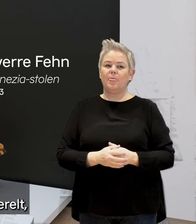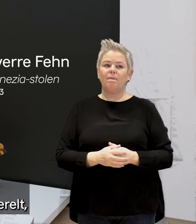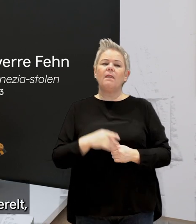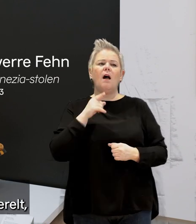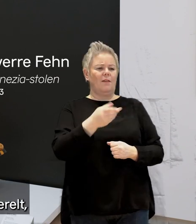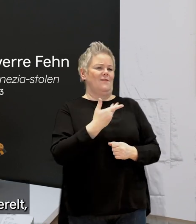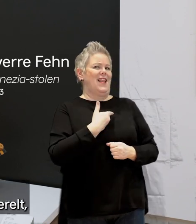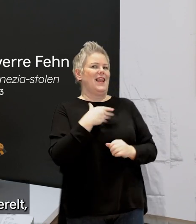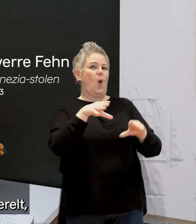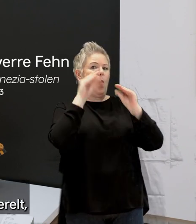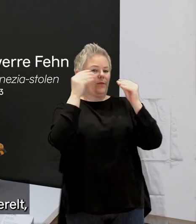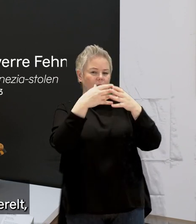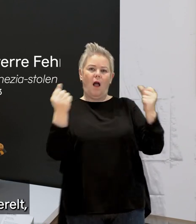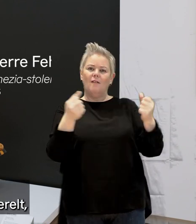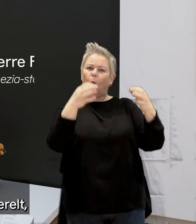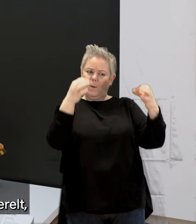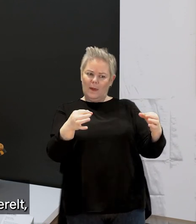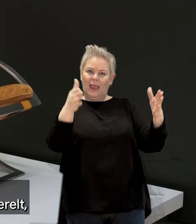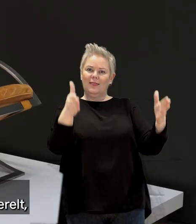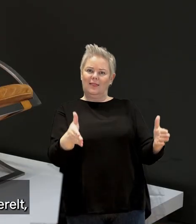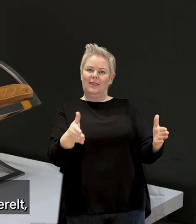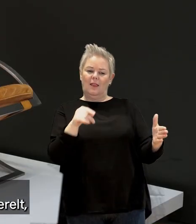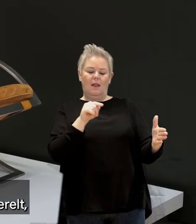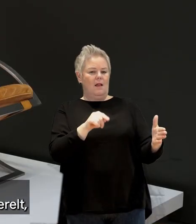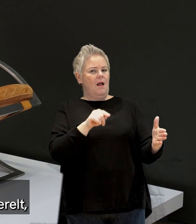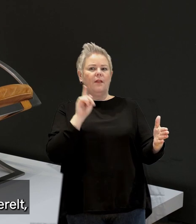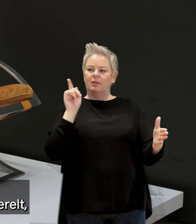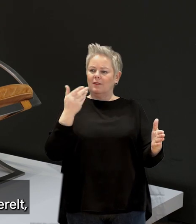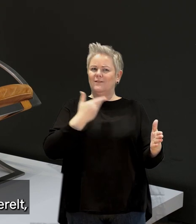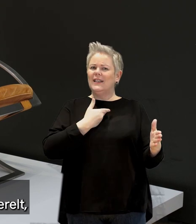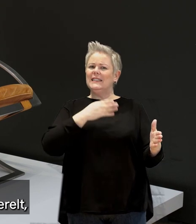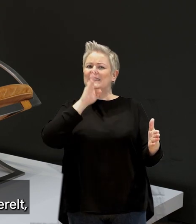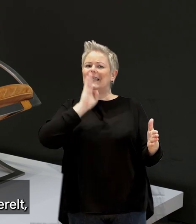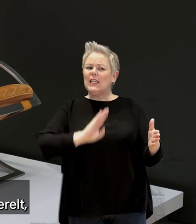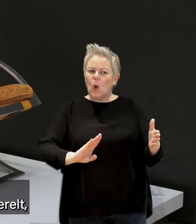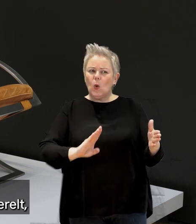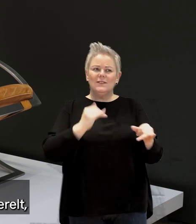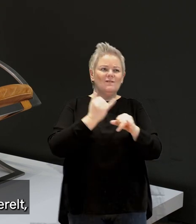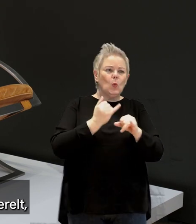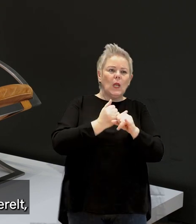og han var veldig seriøs på det å stille ut ting rent generelt,